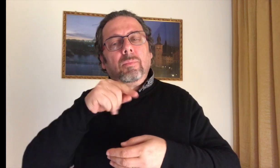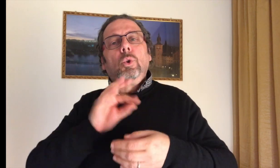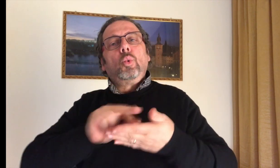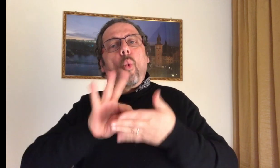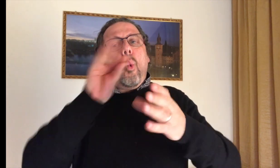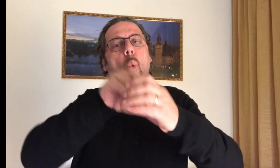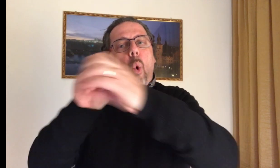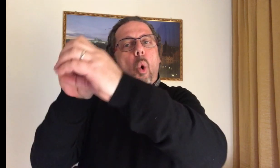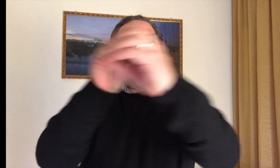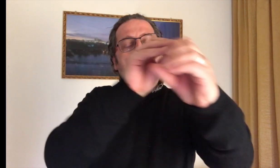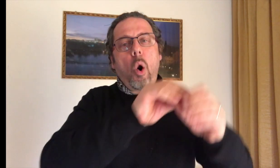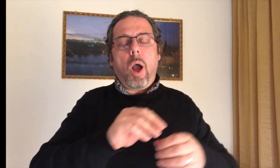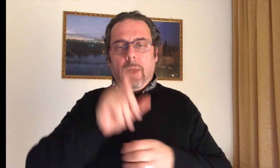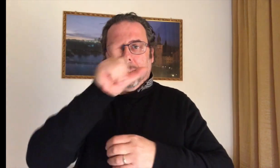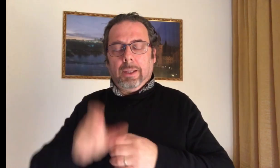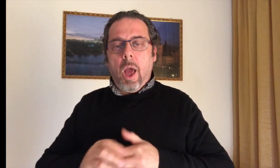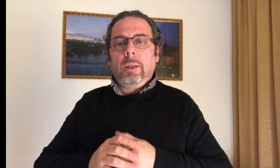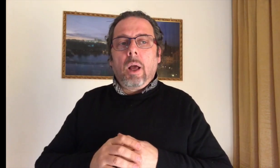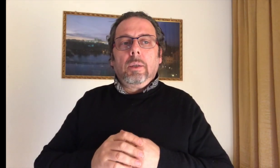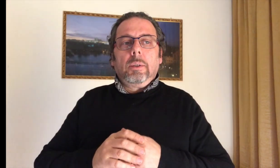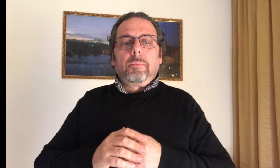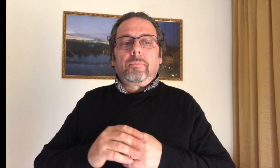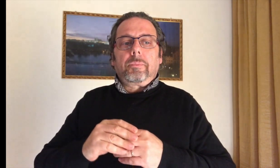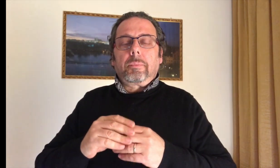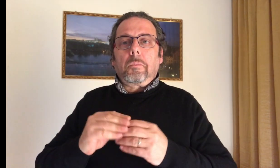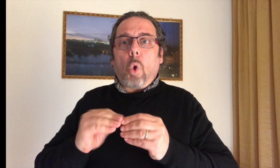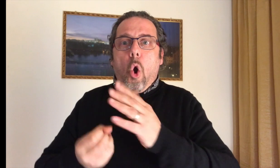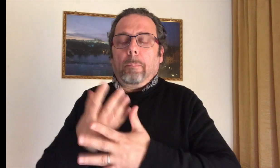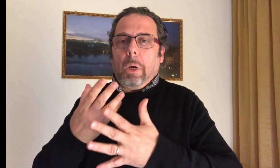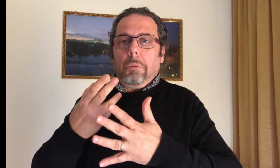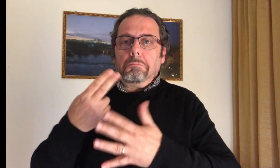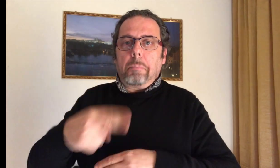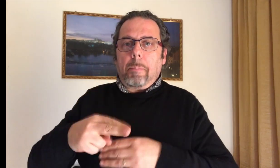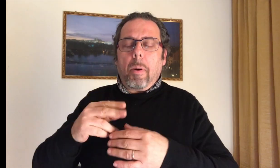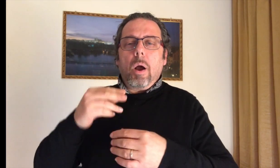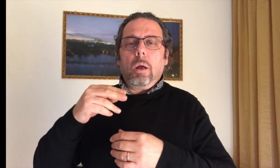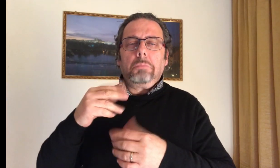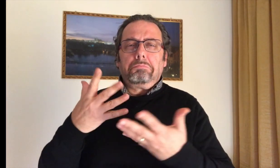per avere un settore o area o spazio che riguardasse la tutela dei bambini sordi nelle scuole in Italia.